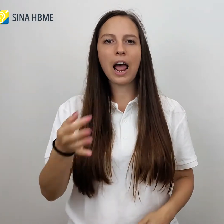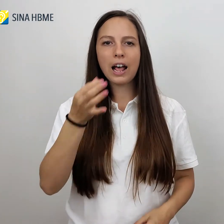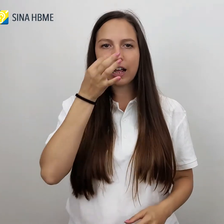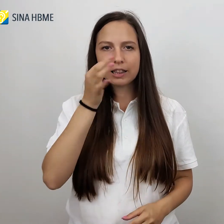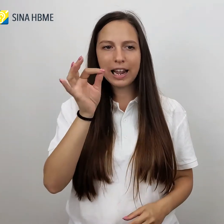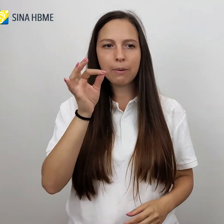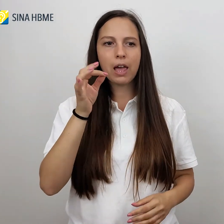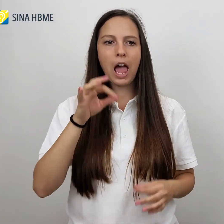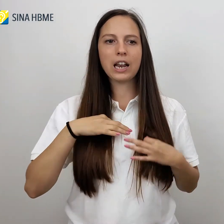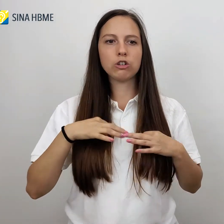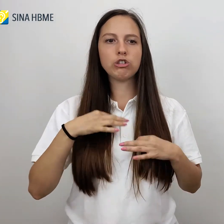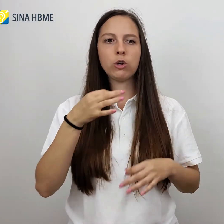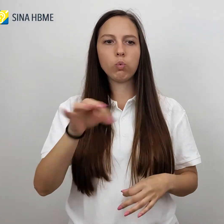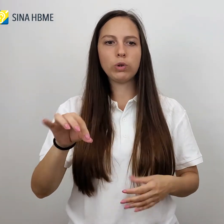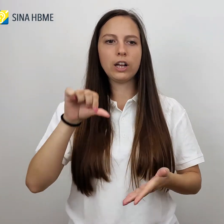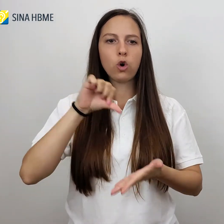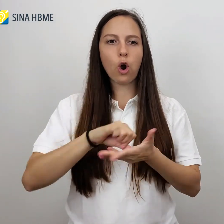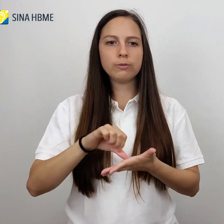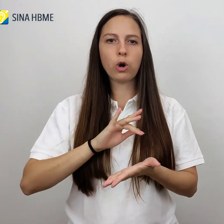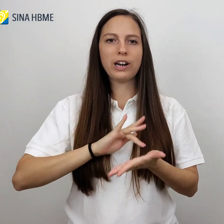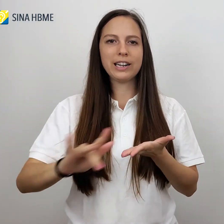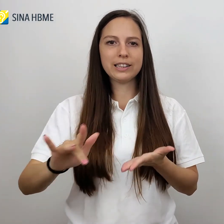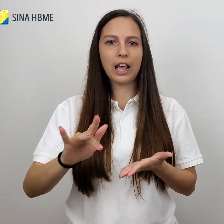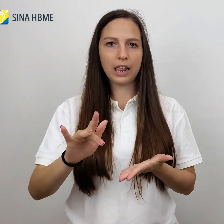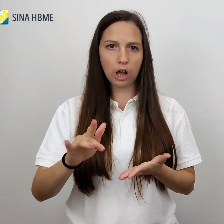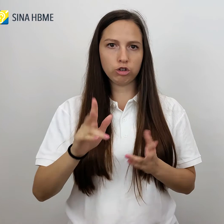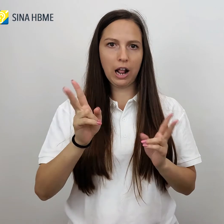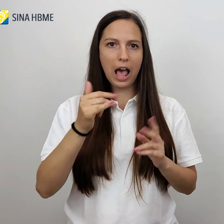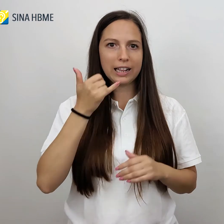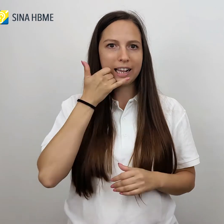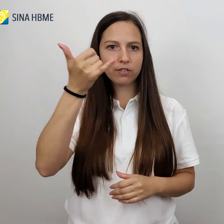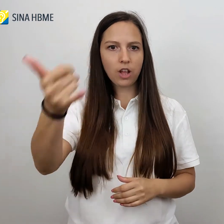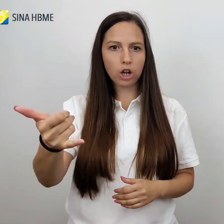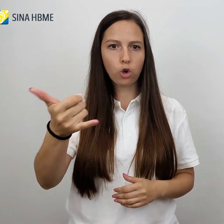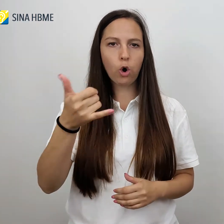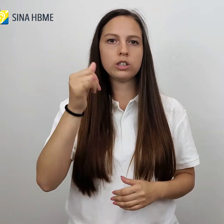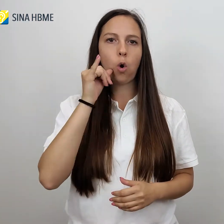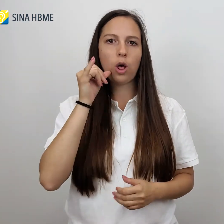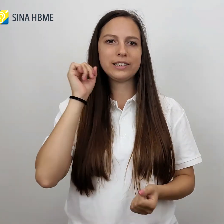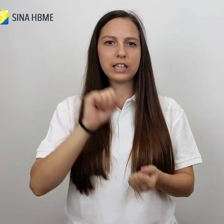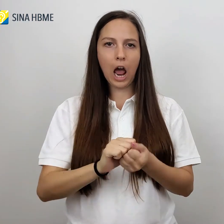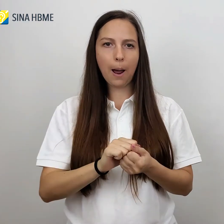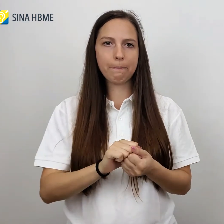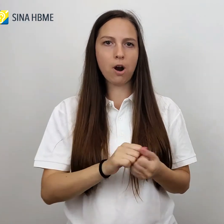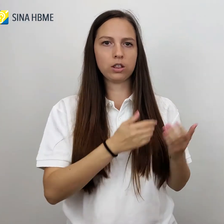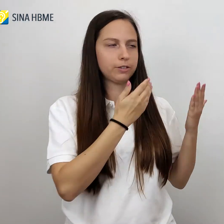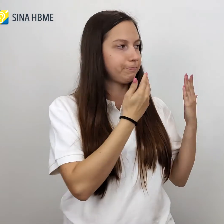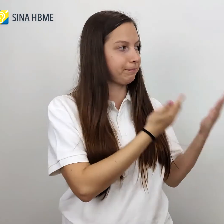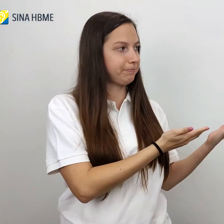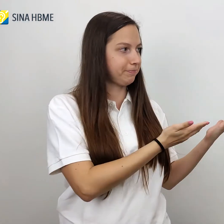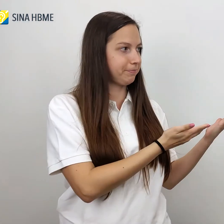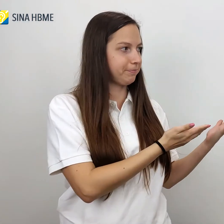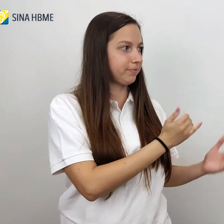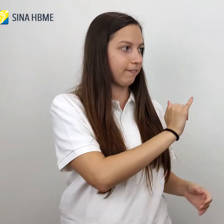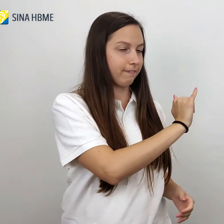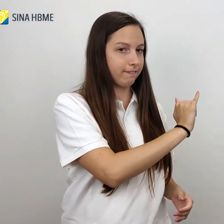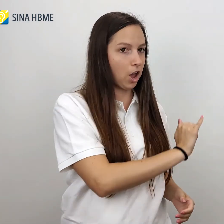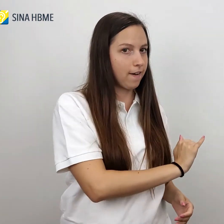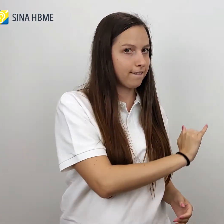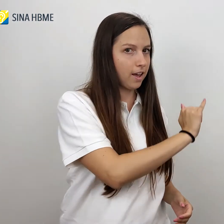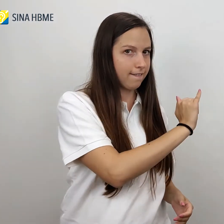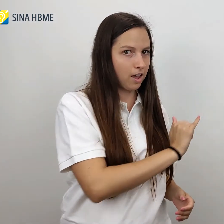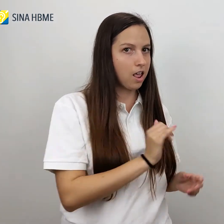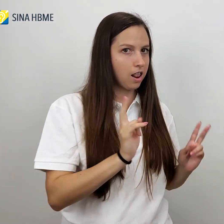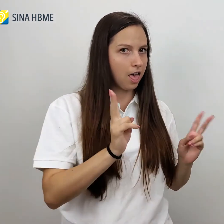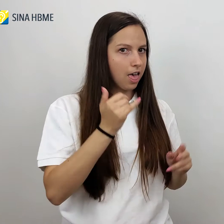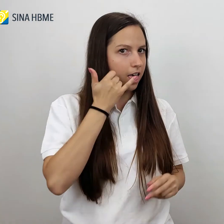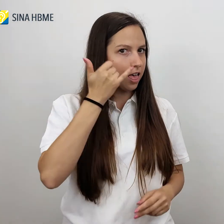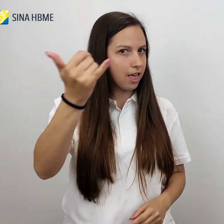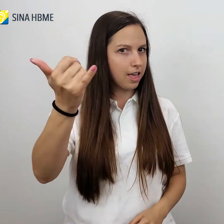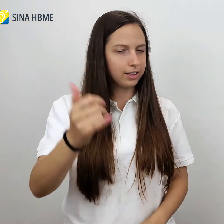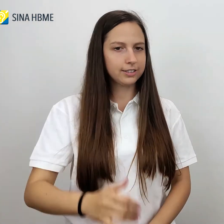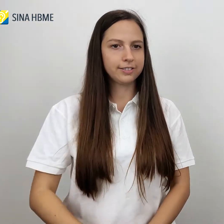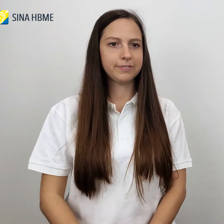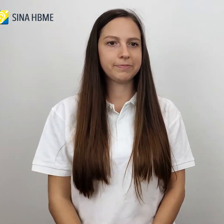vagy a Nemzeti Népegészségügyi Központ ingyenesen hívható zöldszámai (06-80-277-455 vagy 06-80-277-456) valamelyikét!